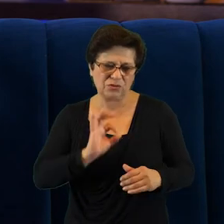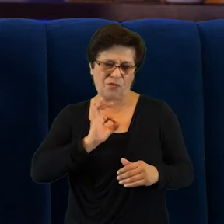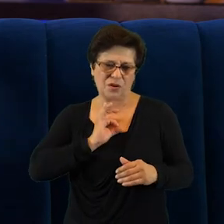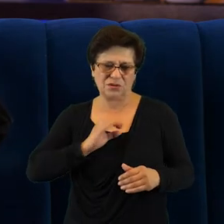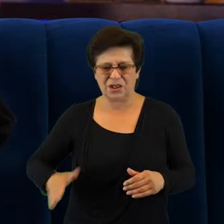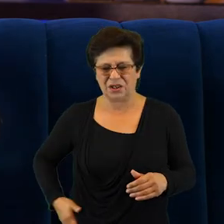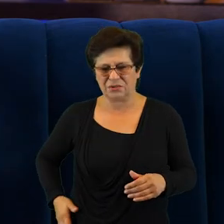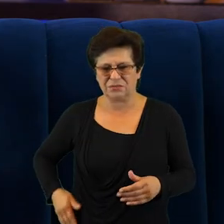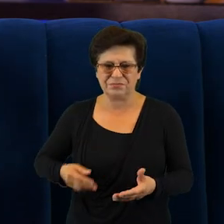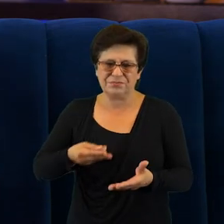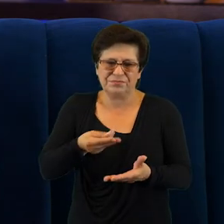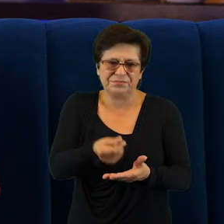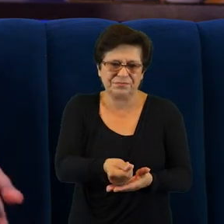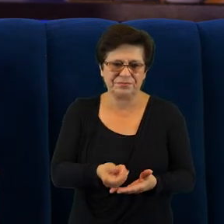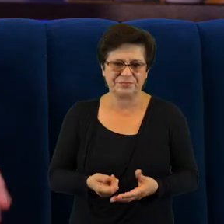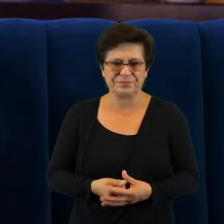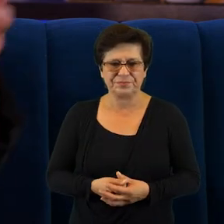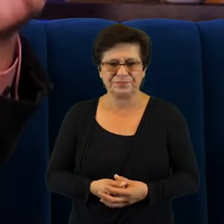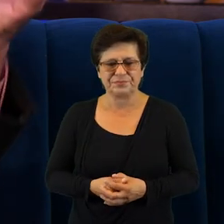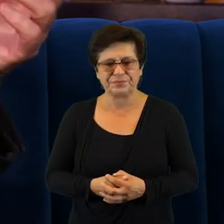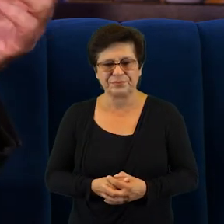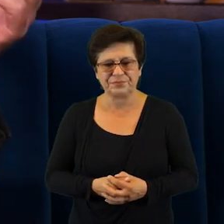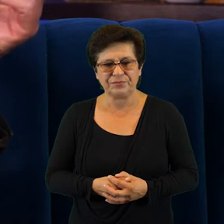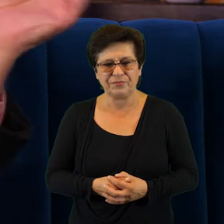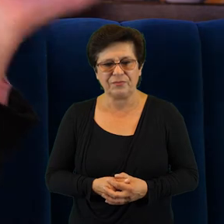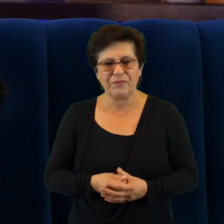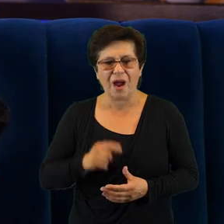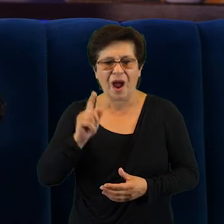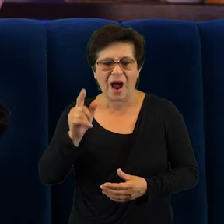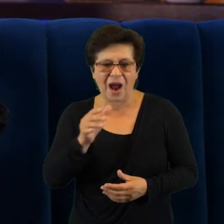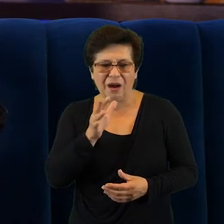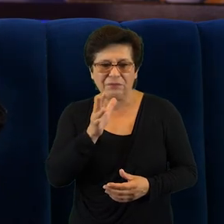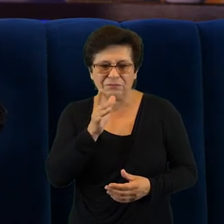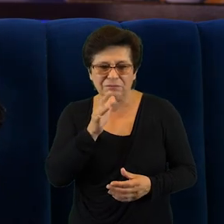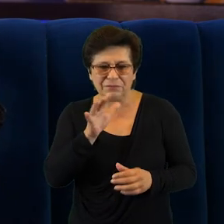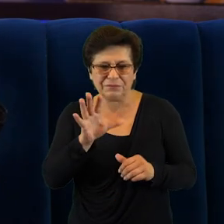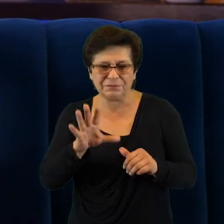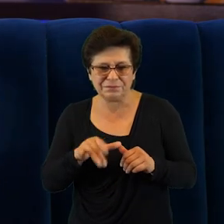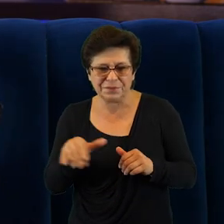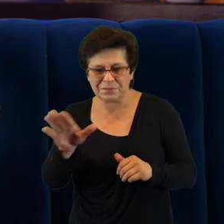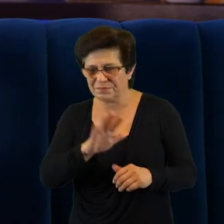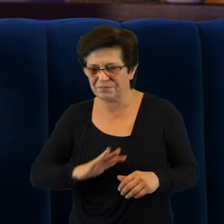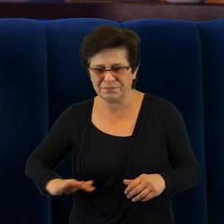Nikt nie chciał tego sfinansować. A Ouziel w tym Tel Awiwie, mówi: "Słuchaj, czy to jest szmonces, czy ten Bąk to jest Żyd?".